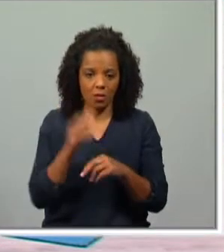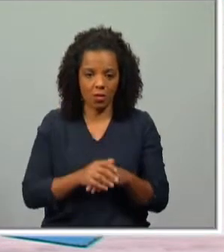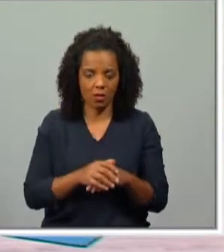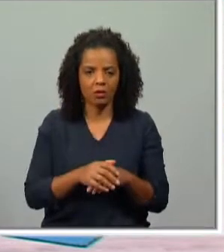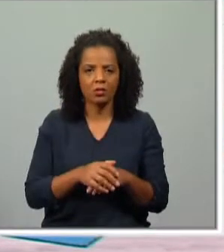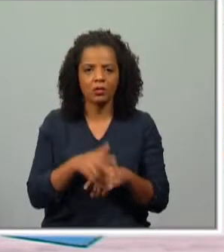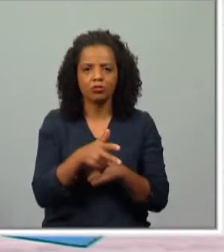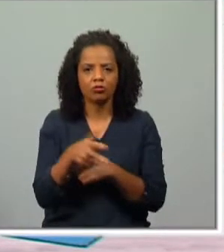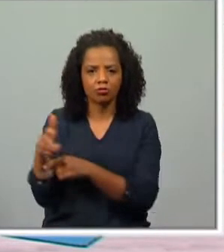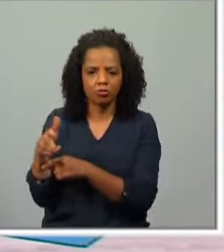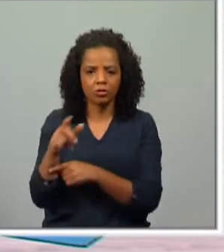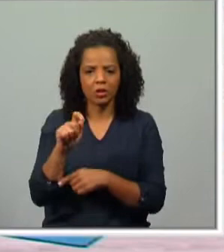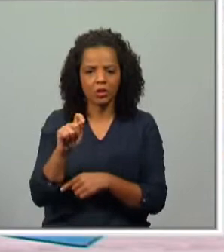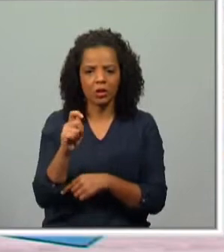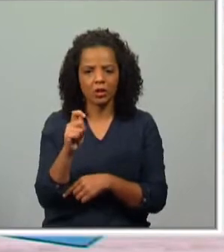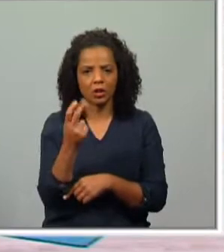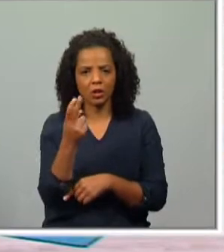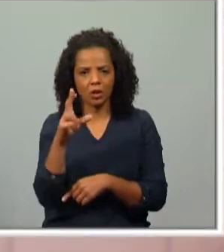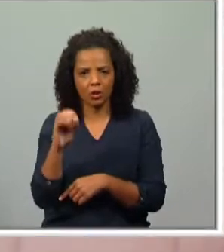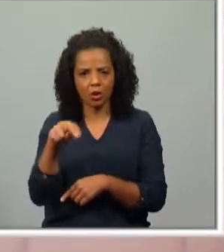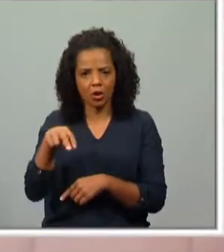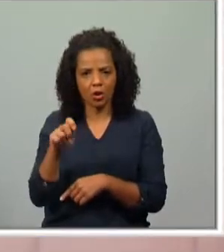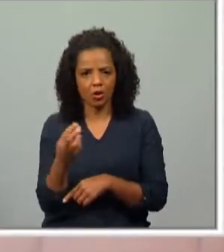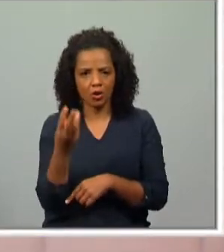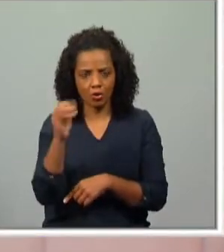uma reportagem da Euro News vamos voltar ao campo léxical e ao campo semântico Euro News 的一篇報導讓我們回去吧詞彙領域和語義領域